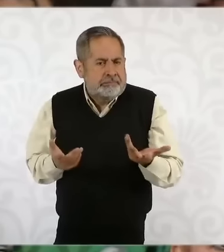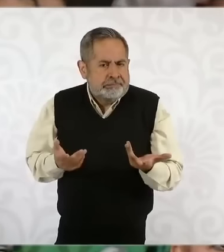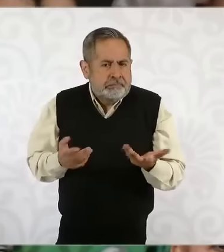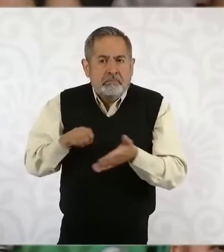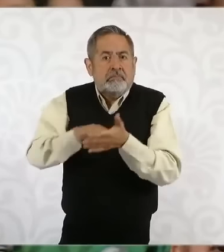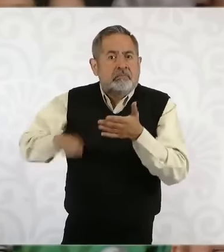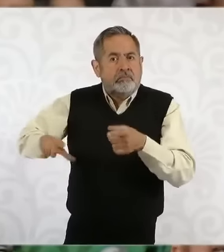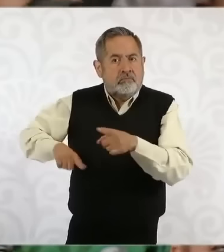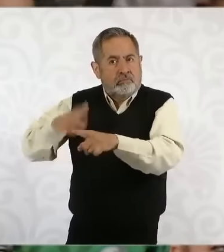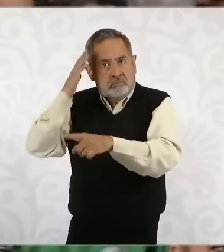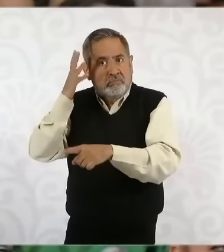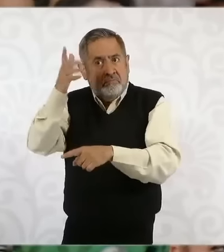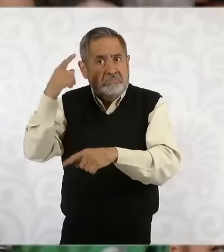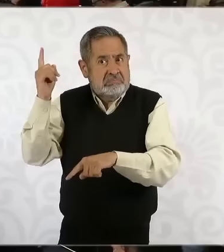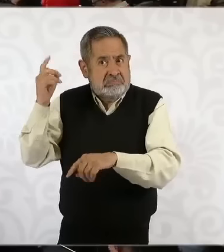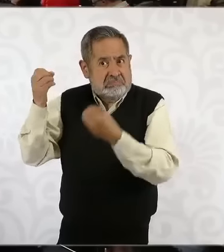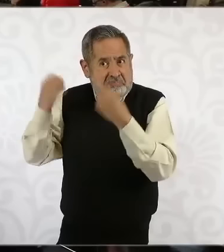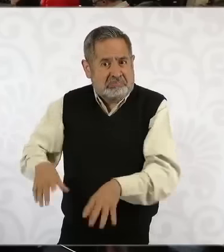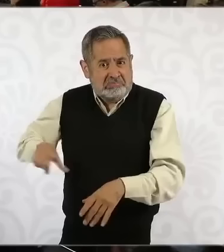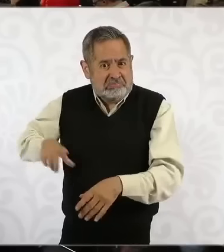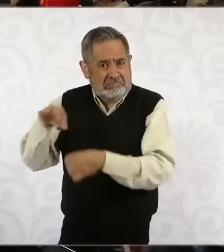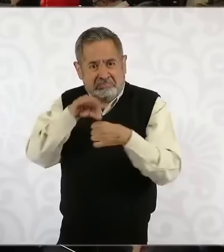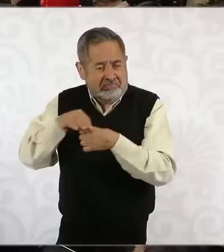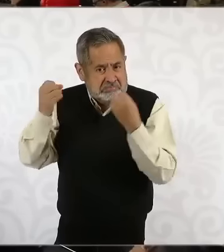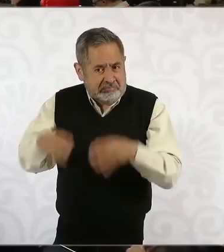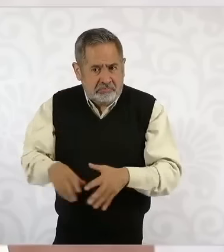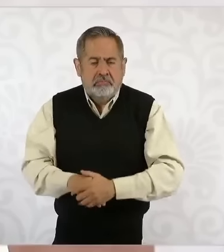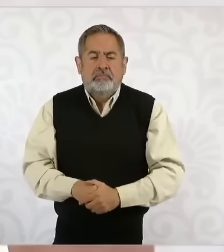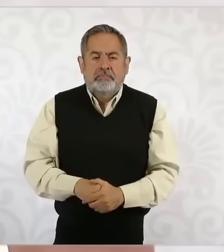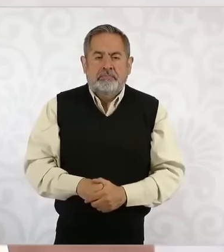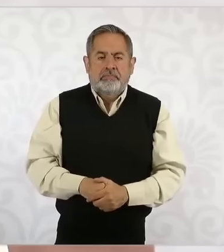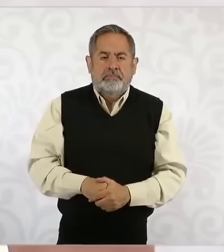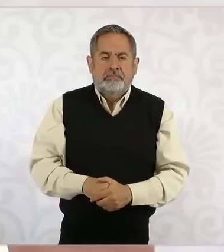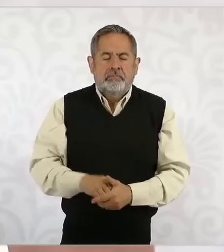que usted encabeza, presidenta. Por supuesto que siempre hay que estar atento a lo que ocurre en